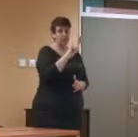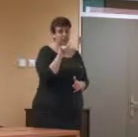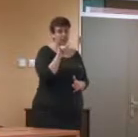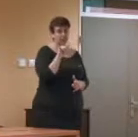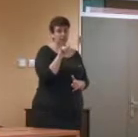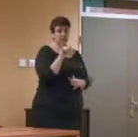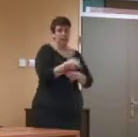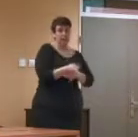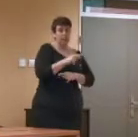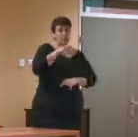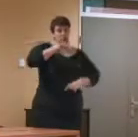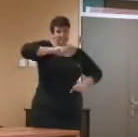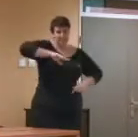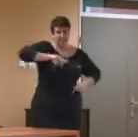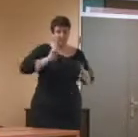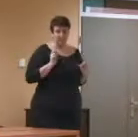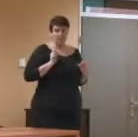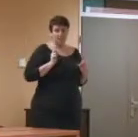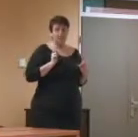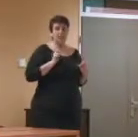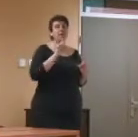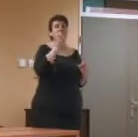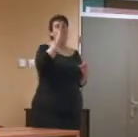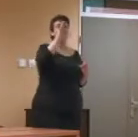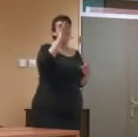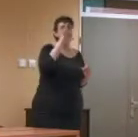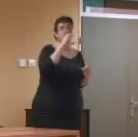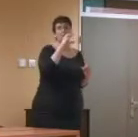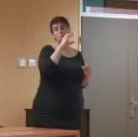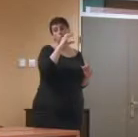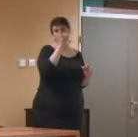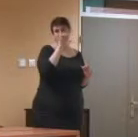el gerente de Emarsa, Esteban Cuesta, que se enamora de una prostituta